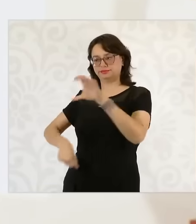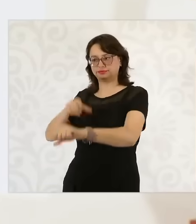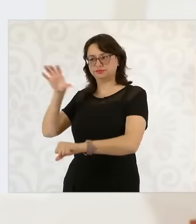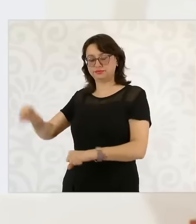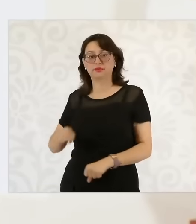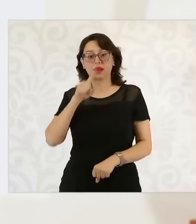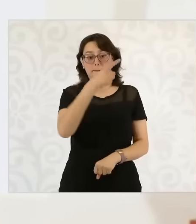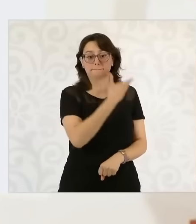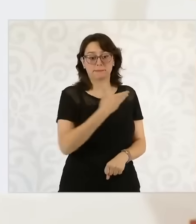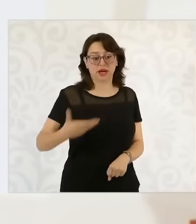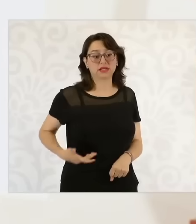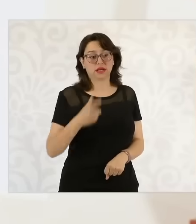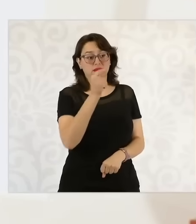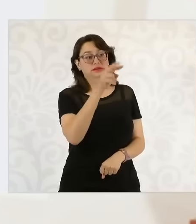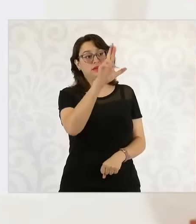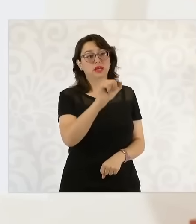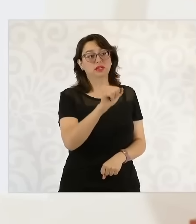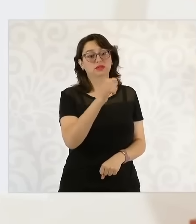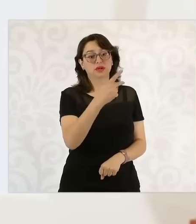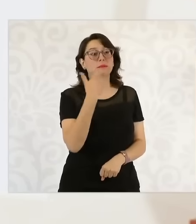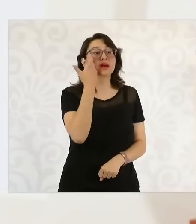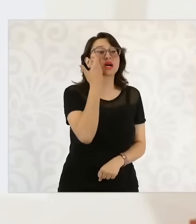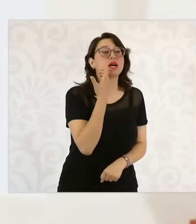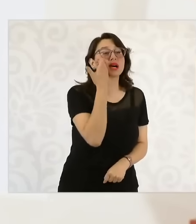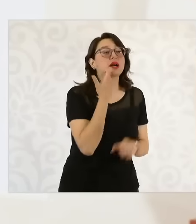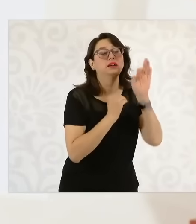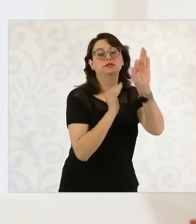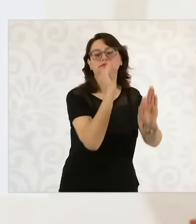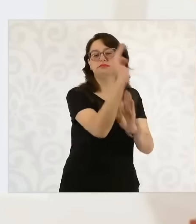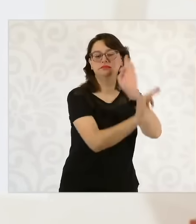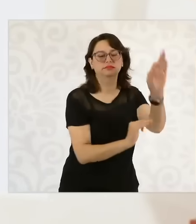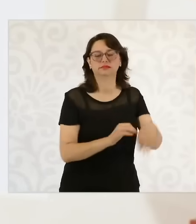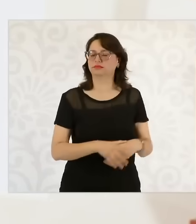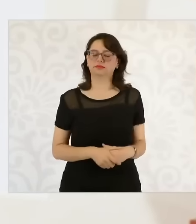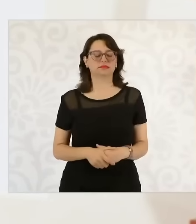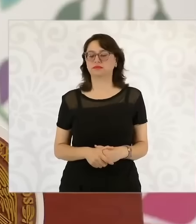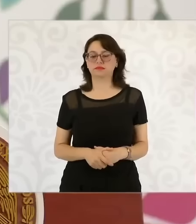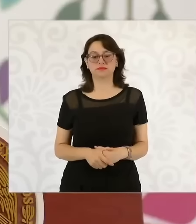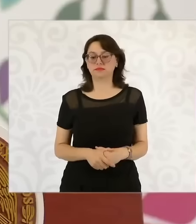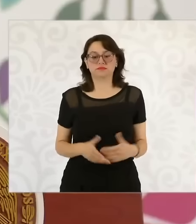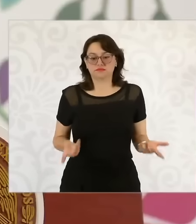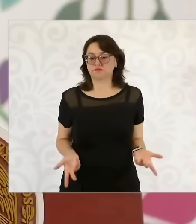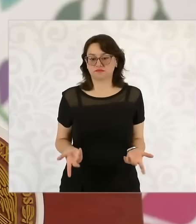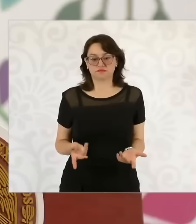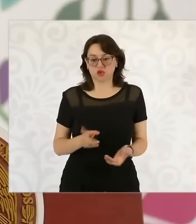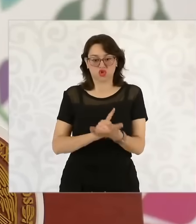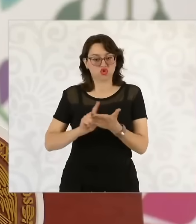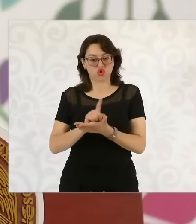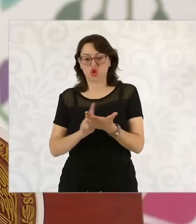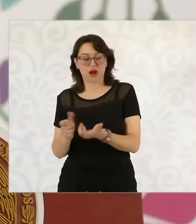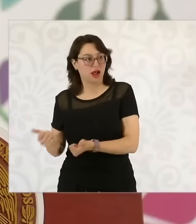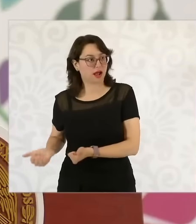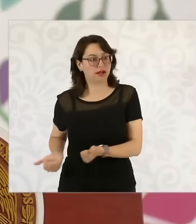al presidente Trump no lo hacemos porque nosotros no queremos que llegue el fentanilo a ningún joven